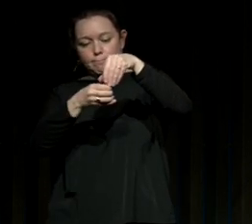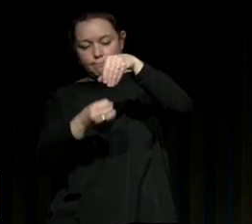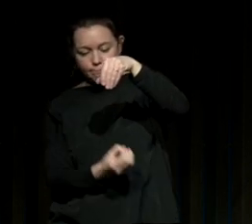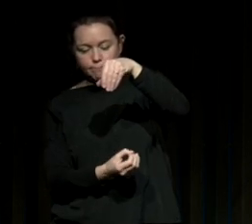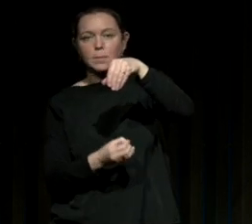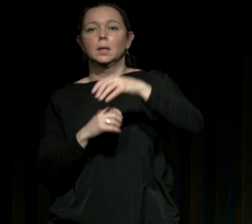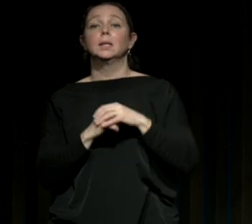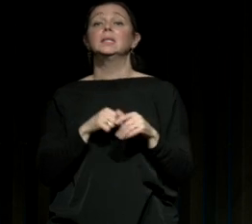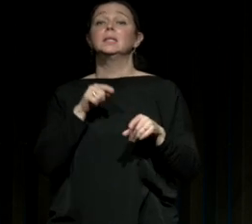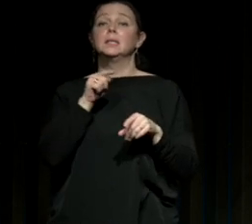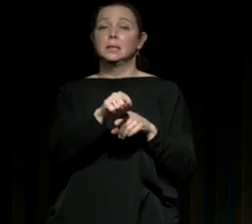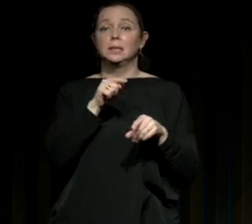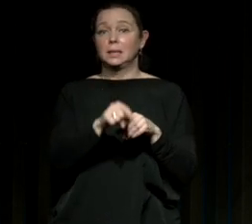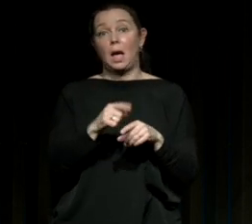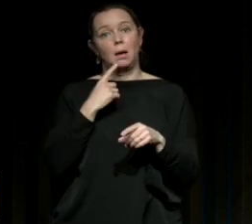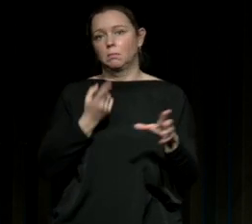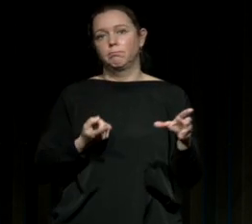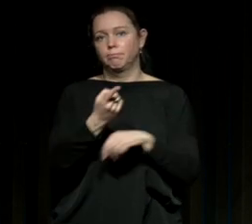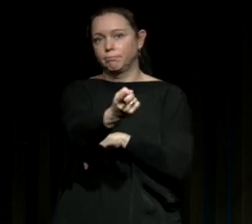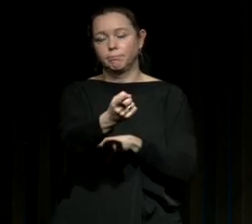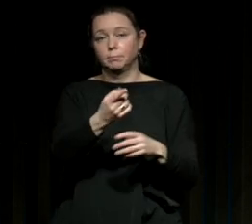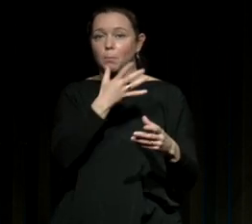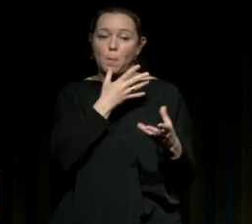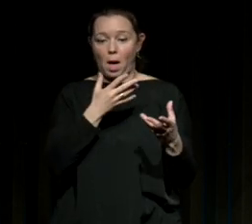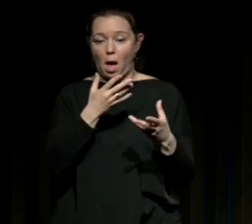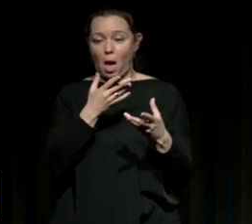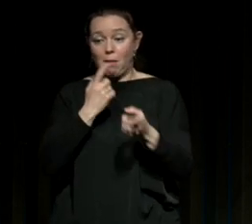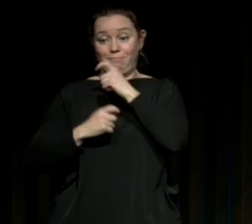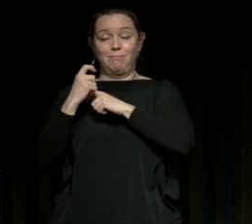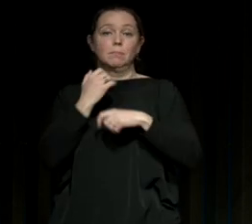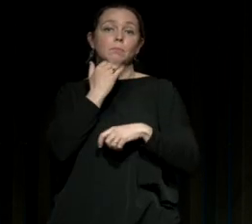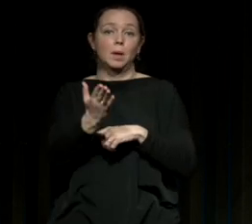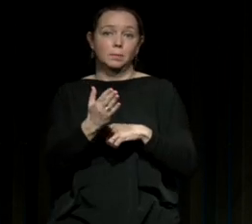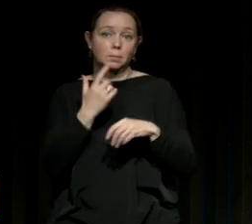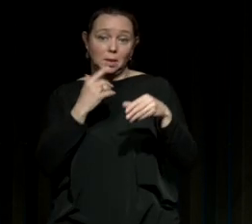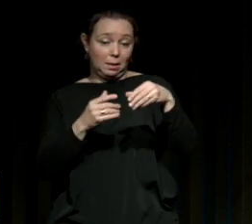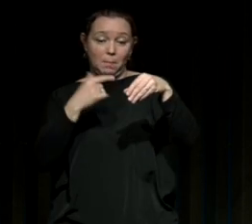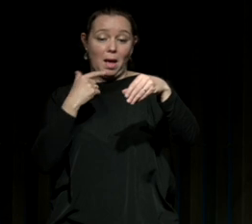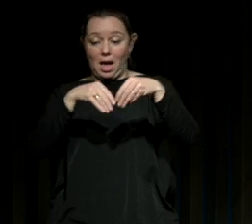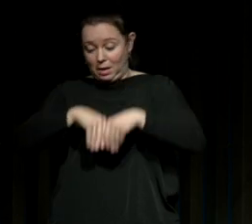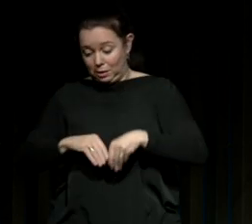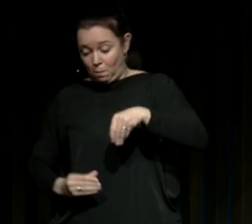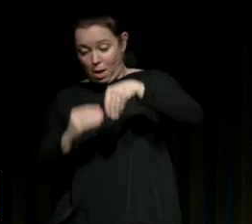intervention qui est irréversible on enlève cette partie de l'estomac mais les aliments